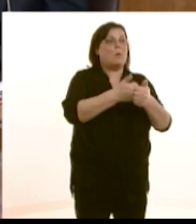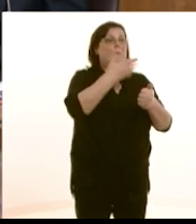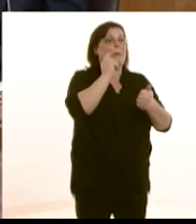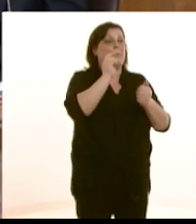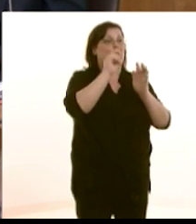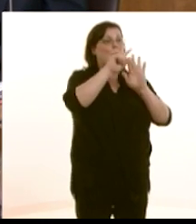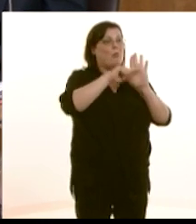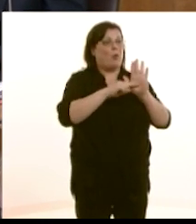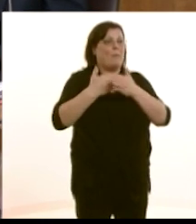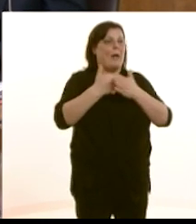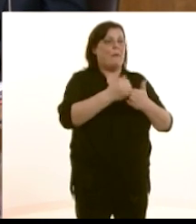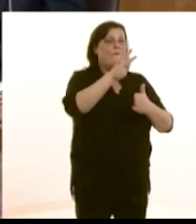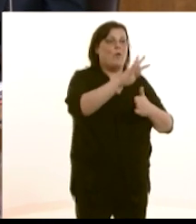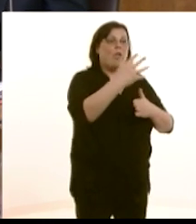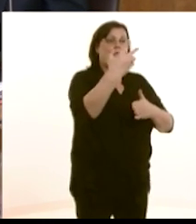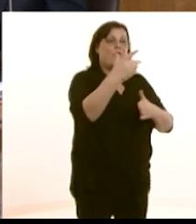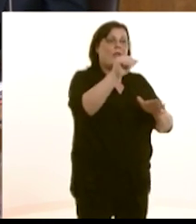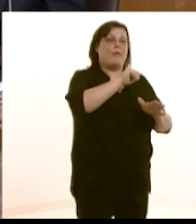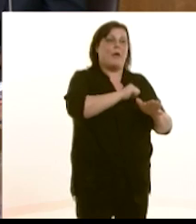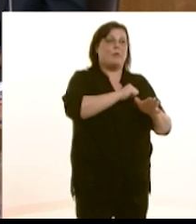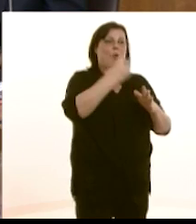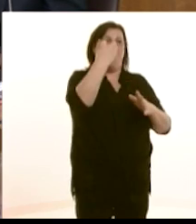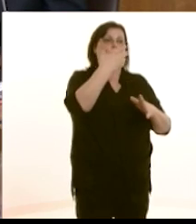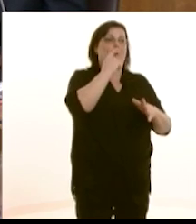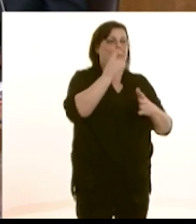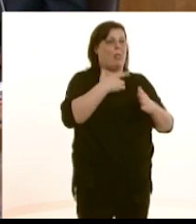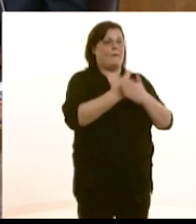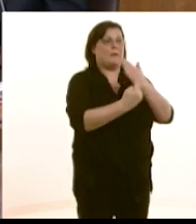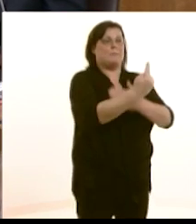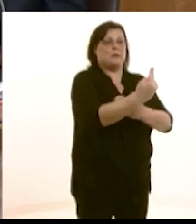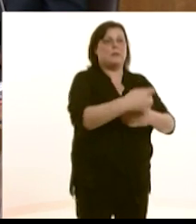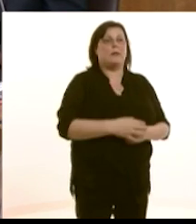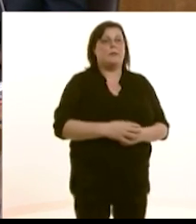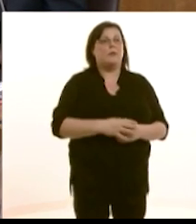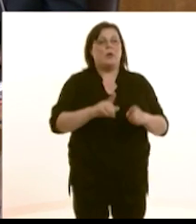rhaglen Cefnogi Pobl wedi helpu dros 43,000 o bobl hyn i fywín annibynnol. Mae cyllid